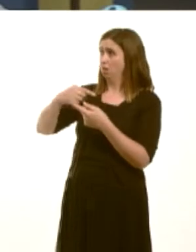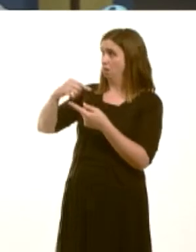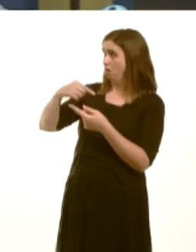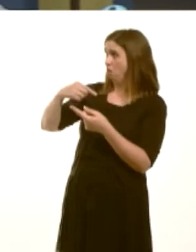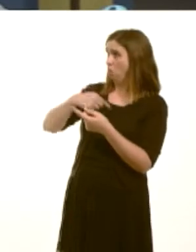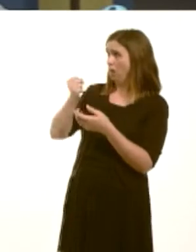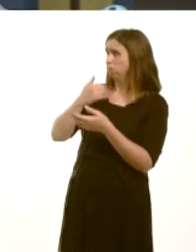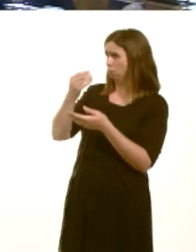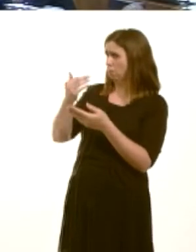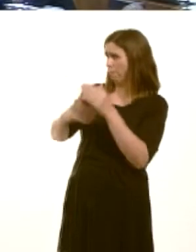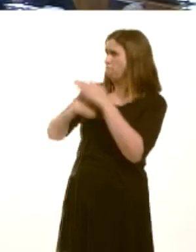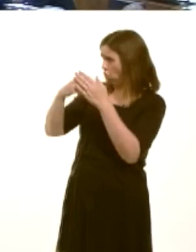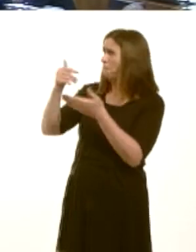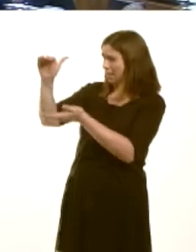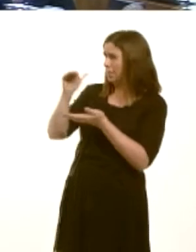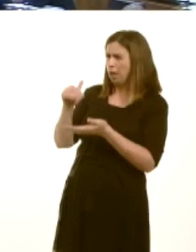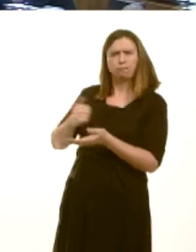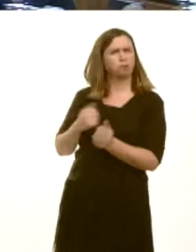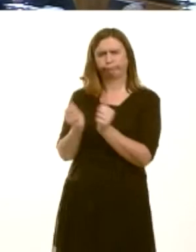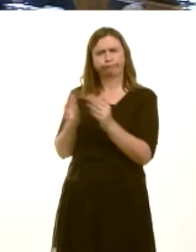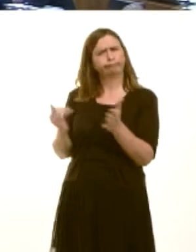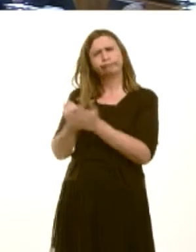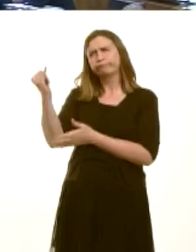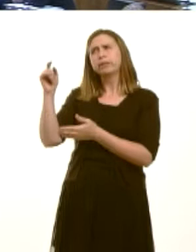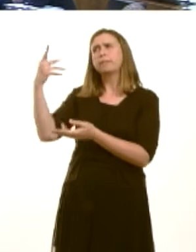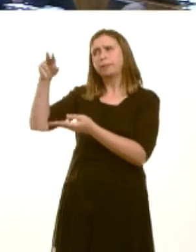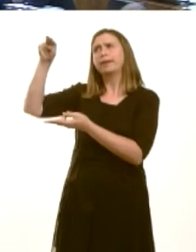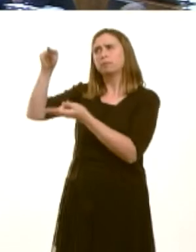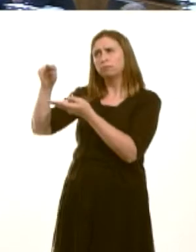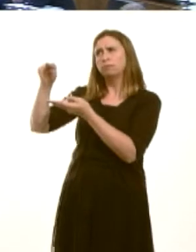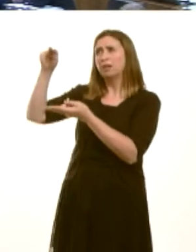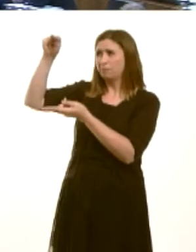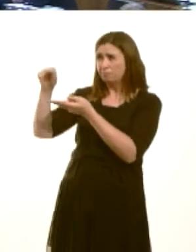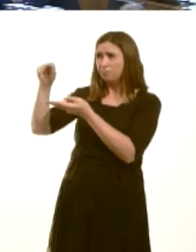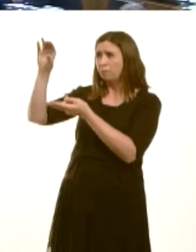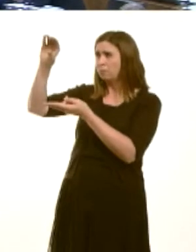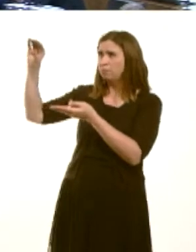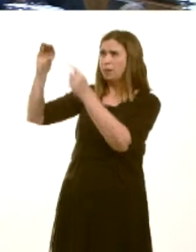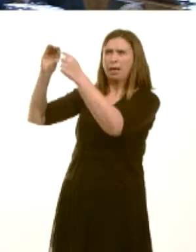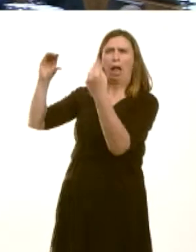bwlch ar hyn o bryd, ac, fel plaid, rydym wedi dweud ein bod yn mynd i sicrhau bod y